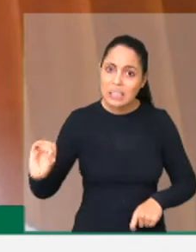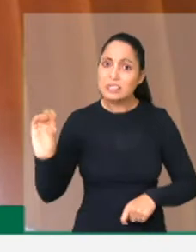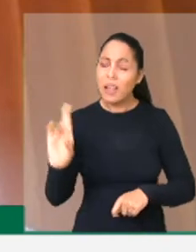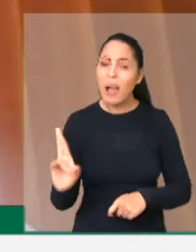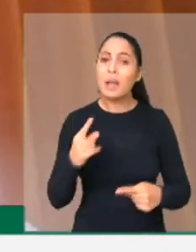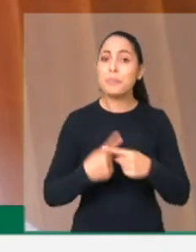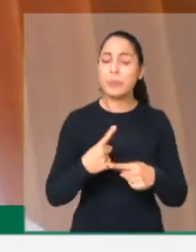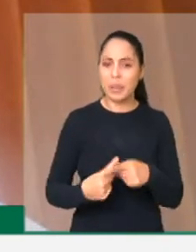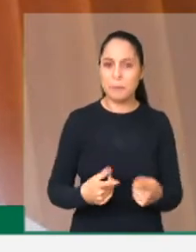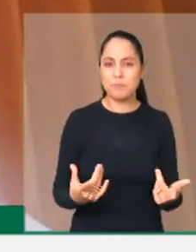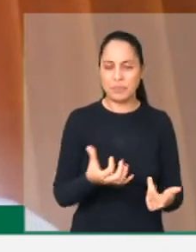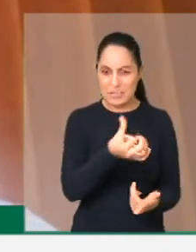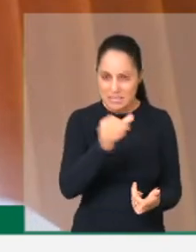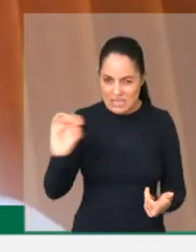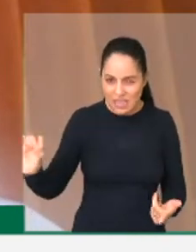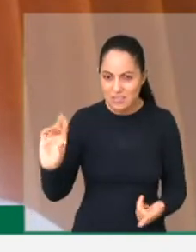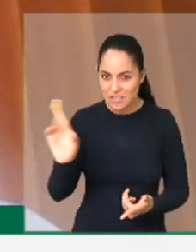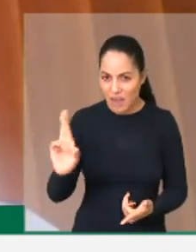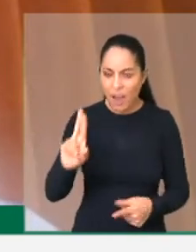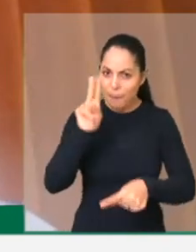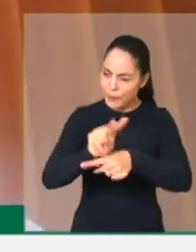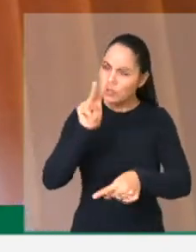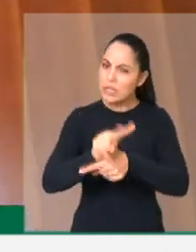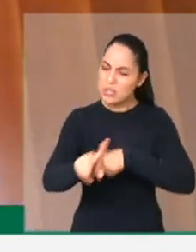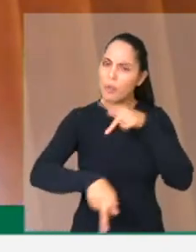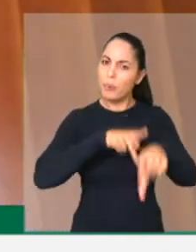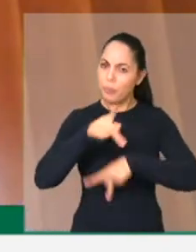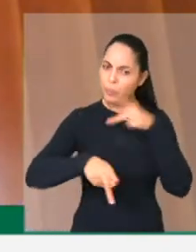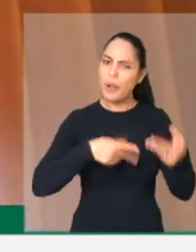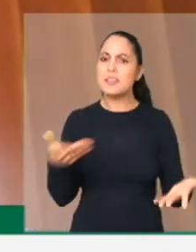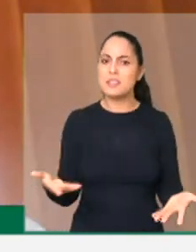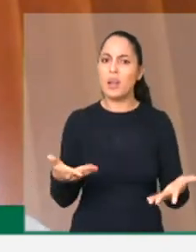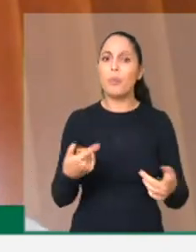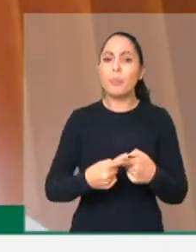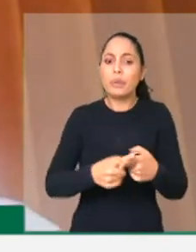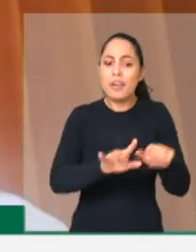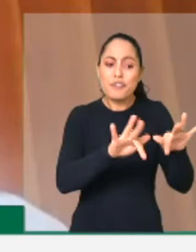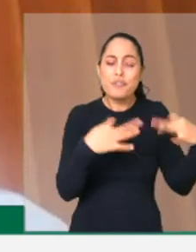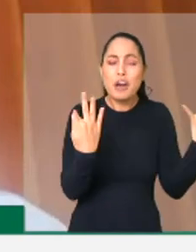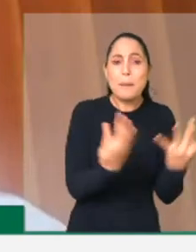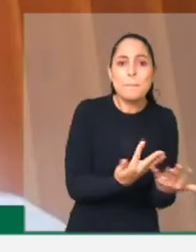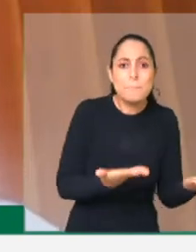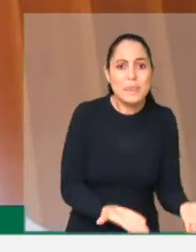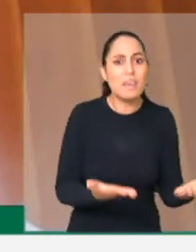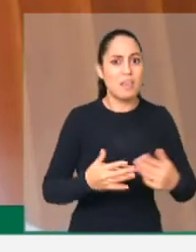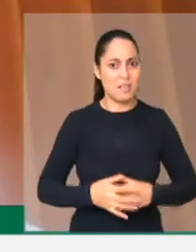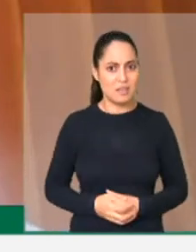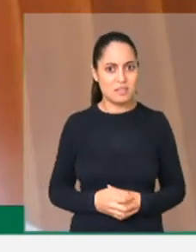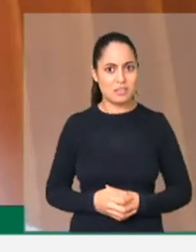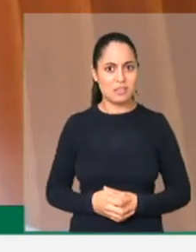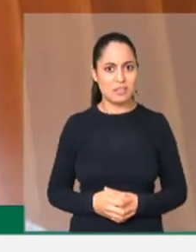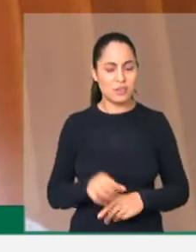QUE VAI SER COLOCADO NO LUGAR DESSES FUNDOS? QUAL É A POLÍTICA INDUSTRIAL DO BRASIL, QUAL É A POLÍTICA DE INCENTIVO ECONÔMICO DO BRASIL PARA O NORDESTE E PARA A